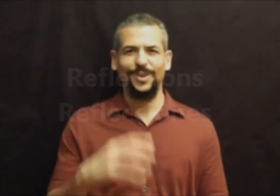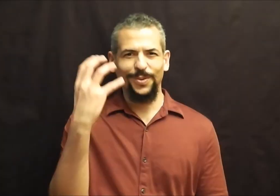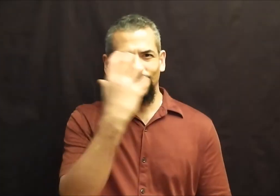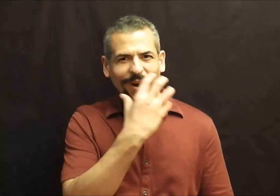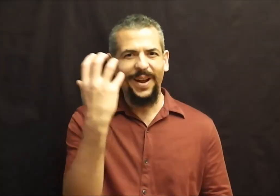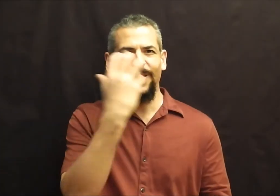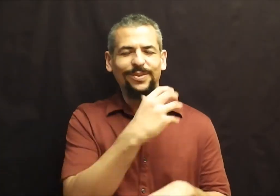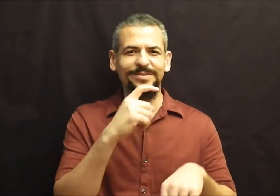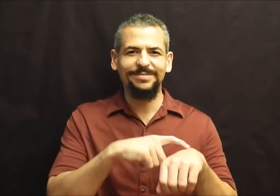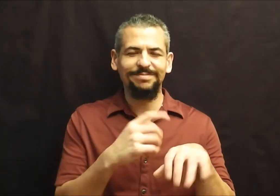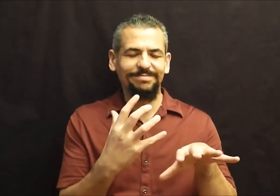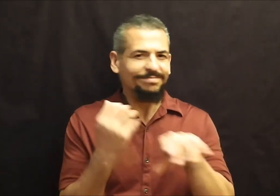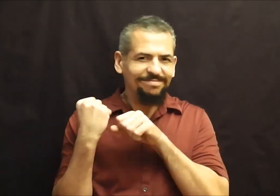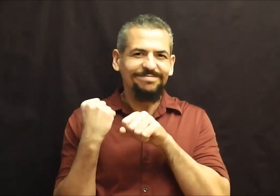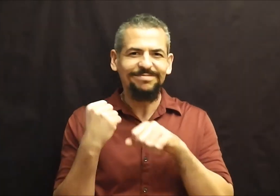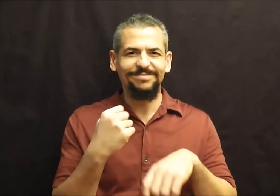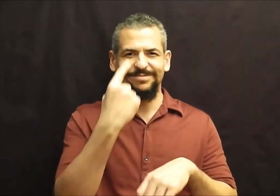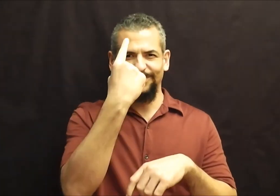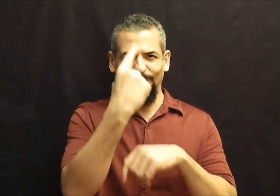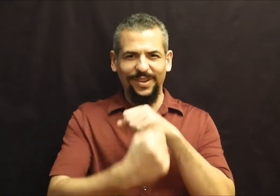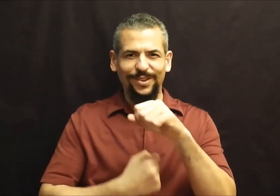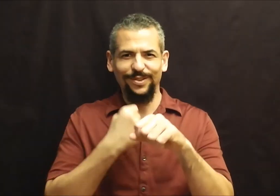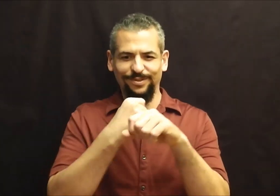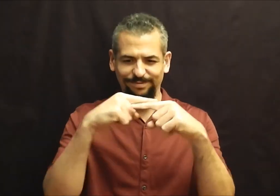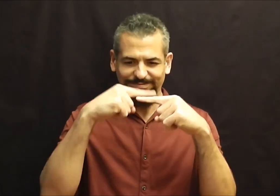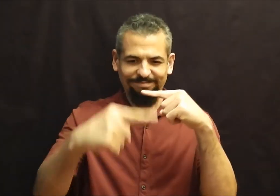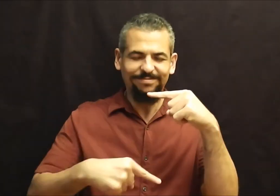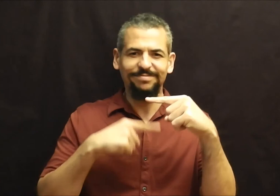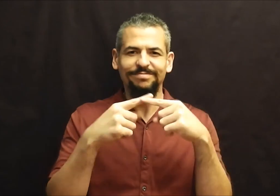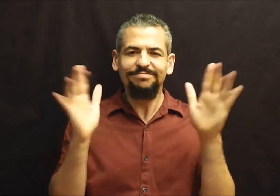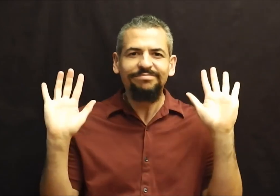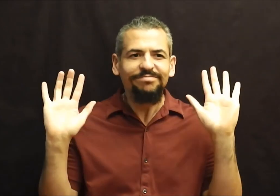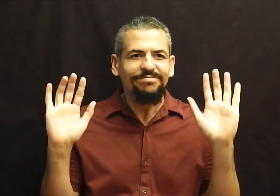WOW! ¡El tiempo vuela! Un año pasó ya.